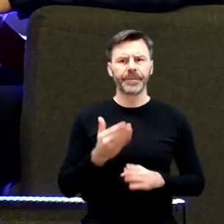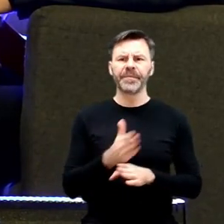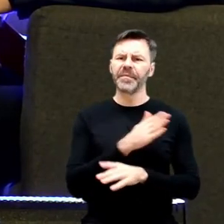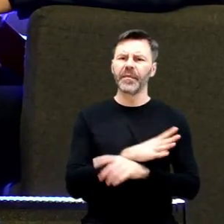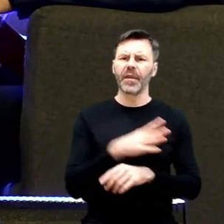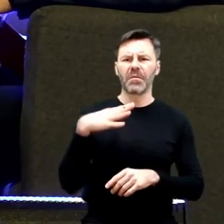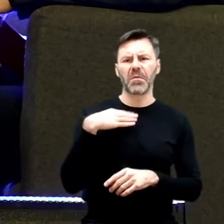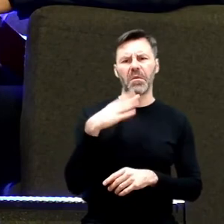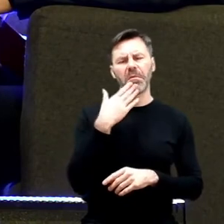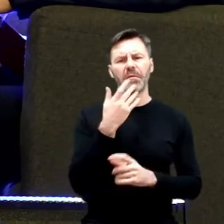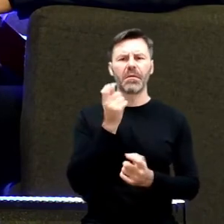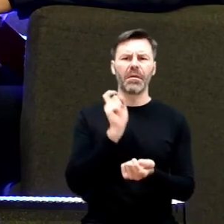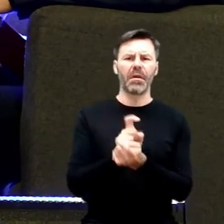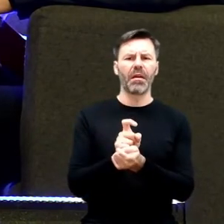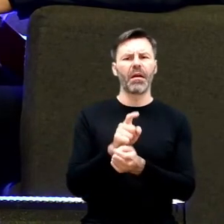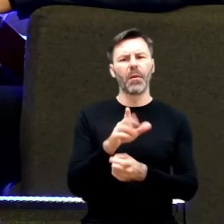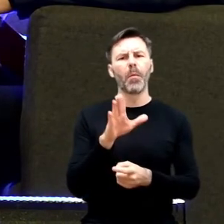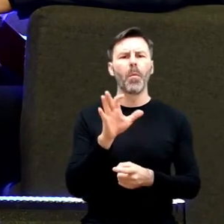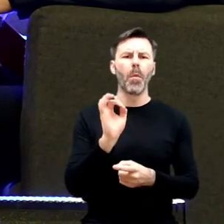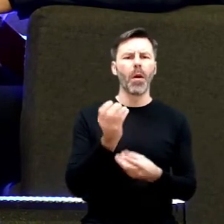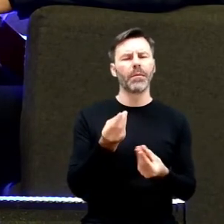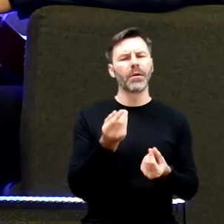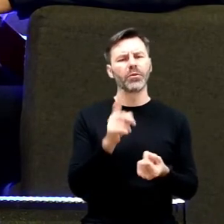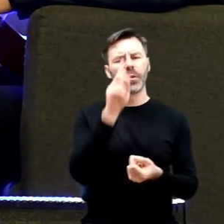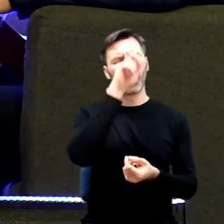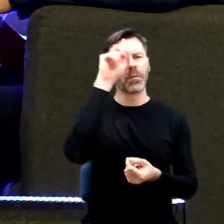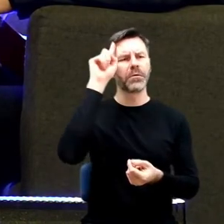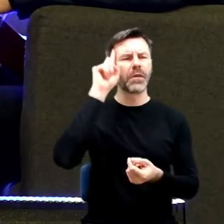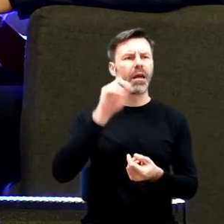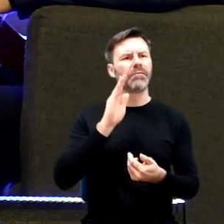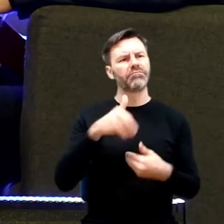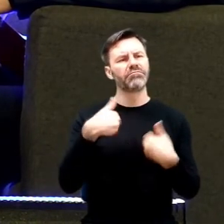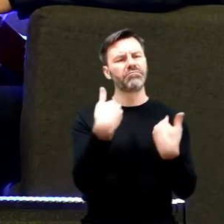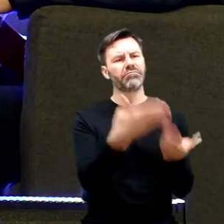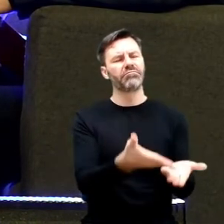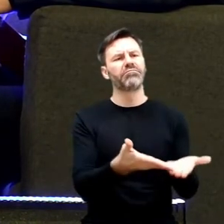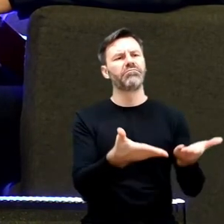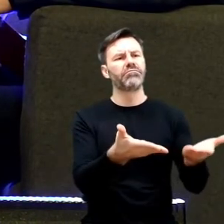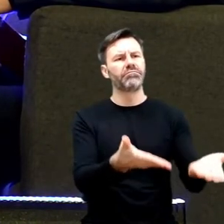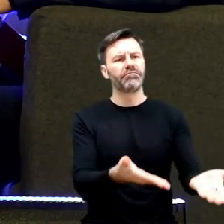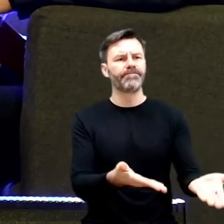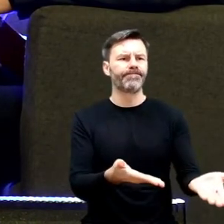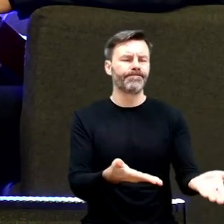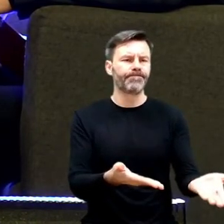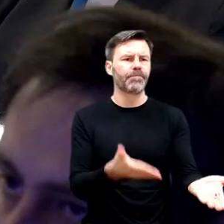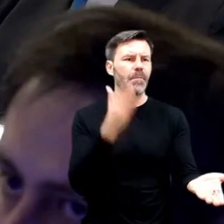A, bo pieniądze publiczne są przeznaczane na mieszkania dla osób,